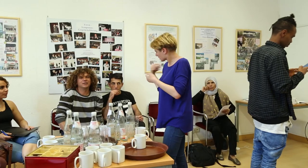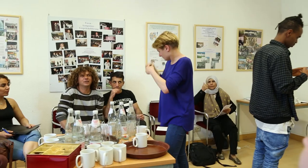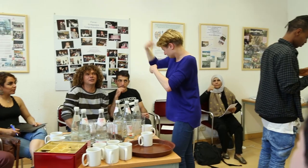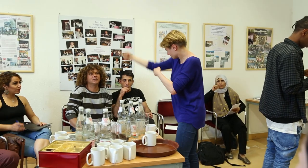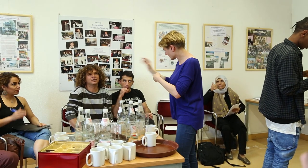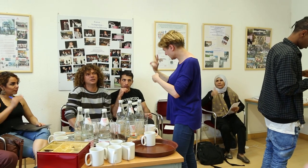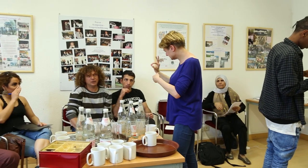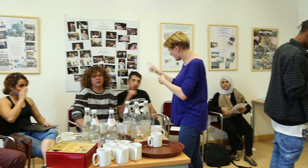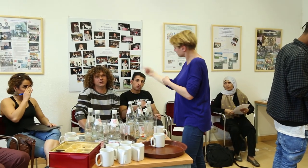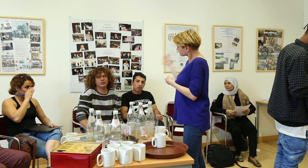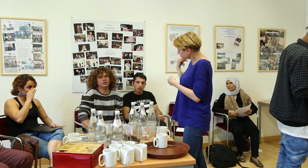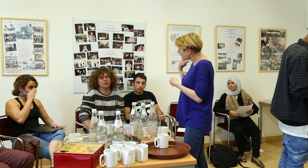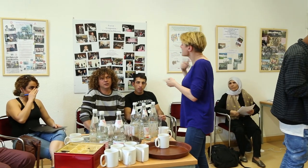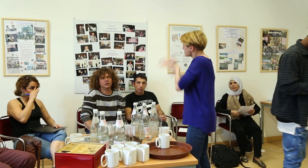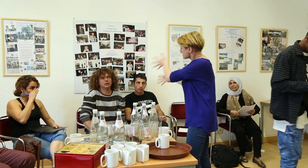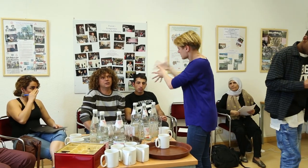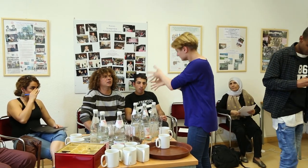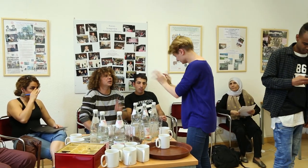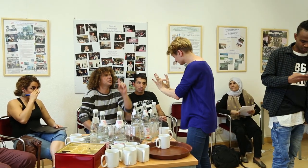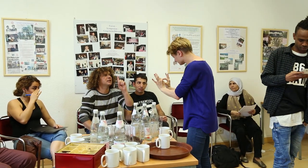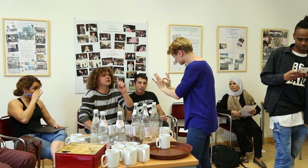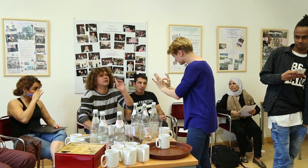Am nächsten Dienstag sprichst du mich diesbezüglich nochmal an, ja?